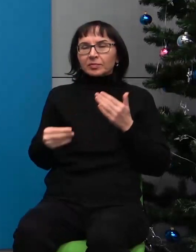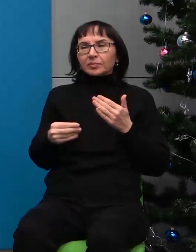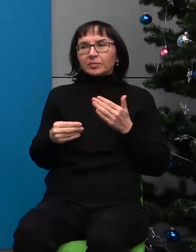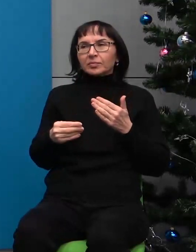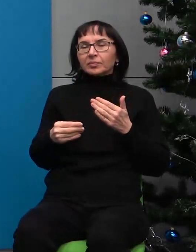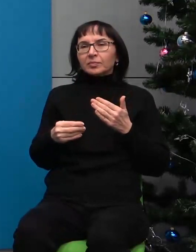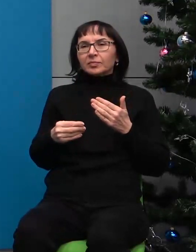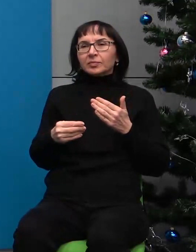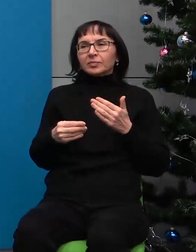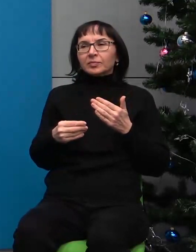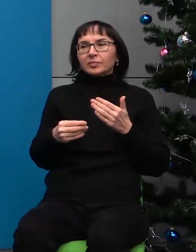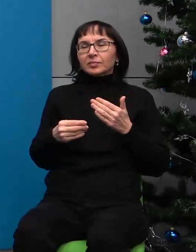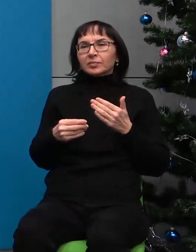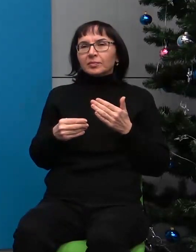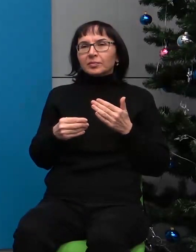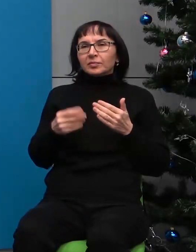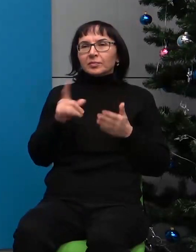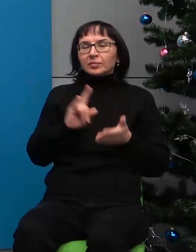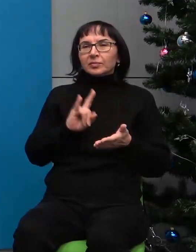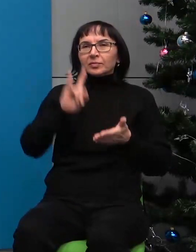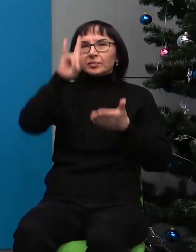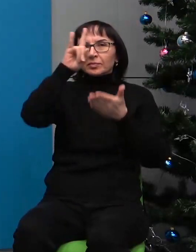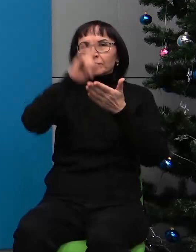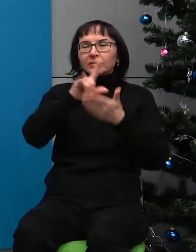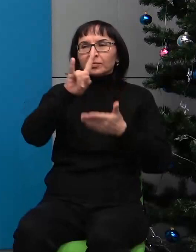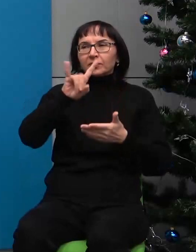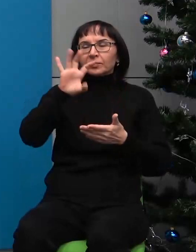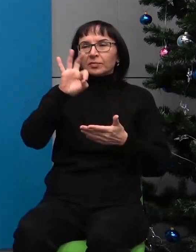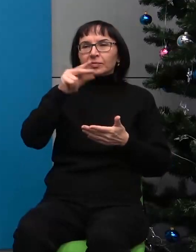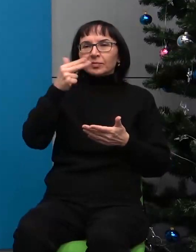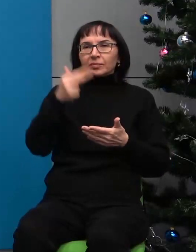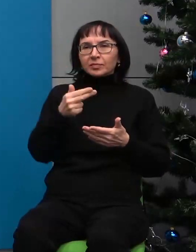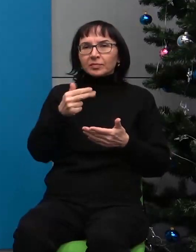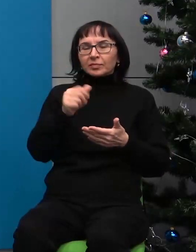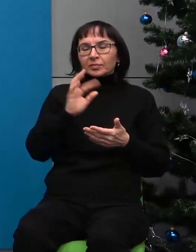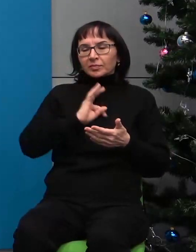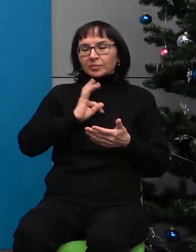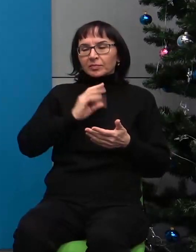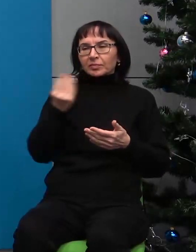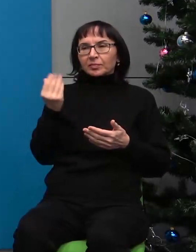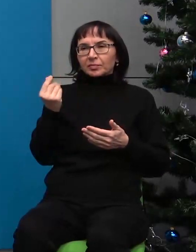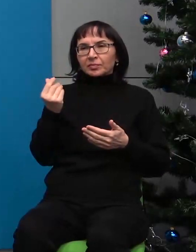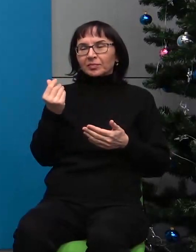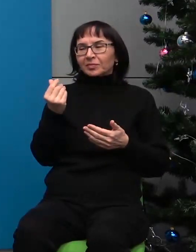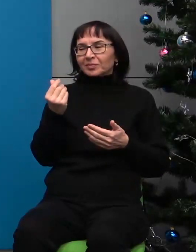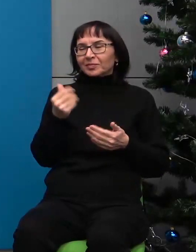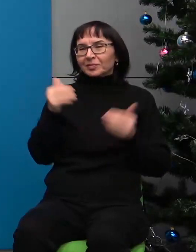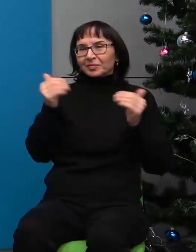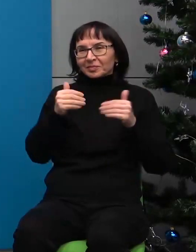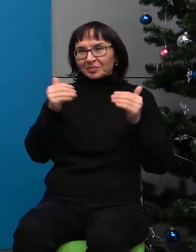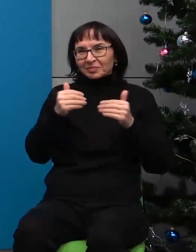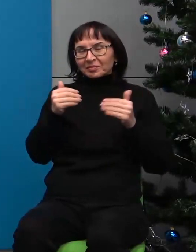Do Leonu poleciałem za własne pieniądze. Może to mi się zwróci, jak się książka sprzeda, także proszę przekazać znajomym, żeby kupili.